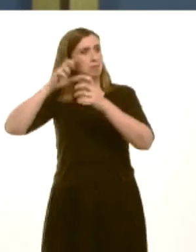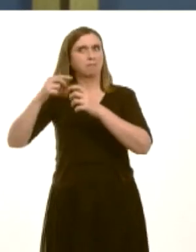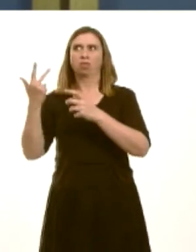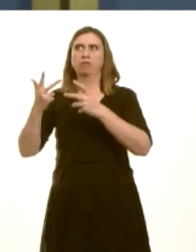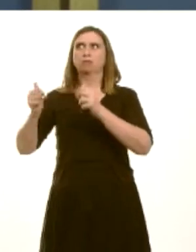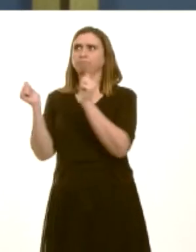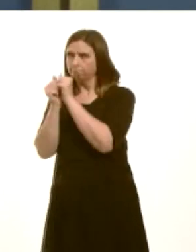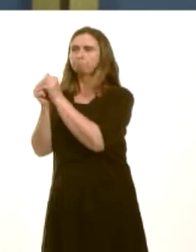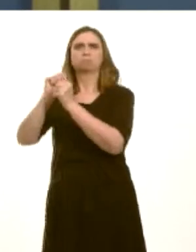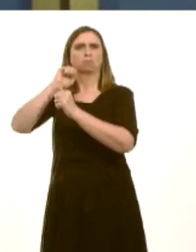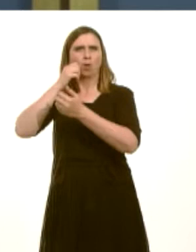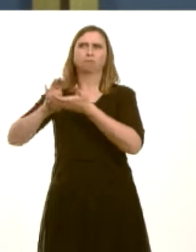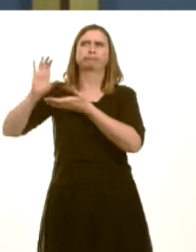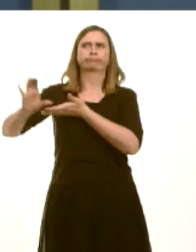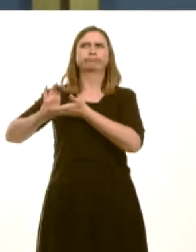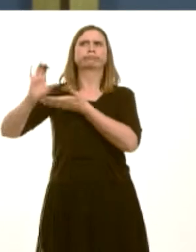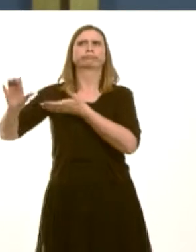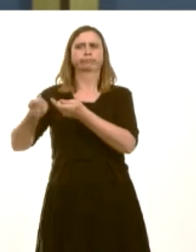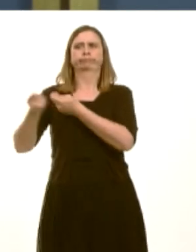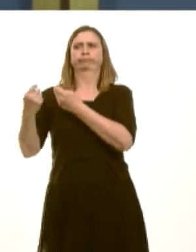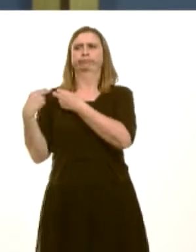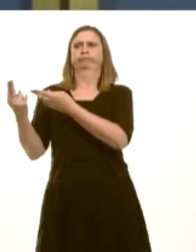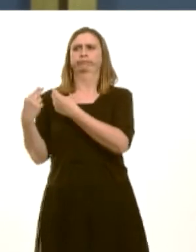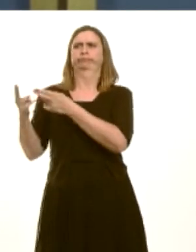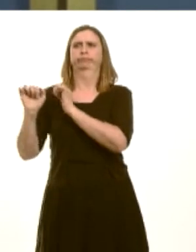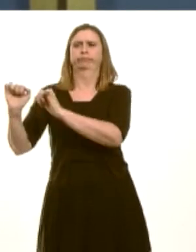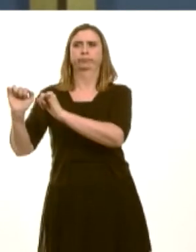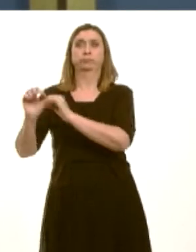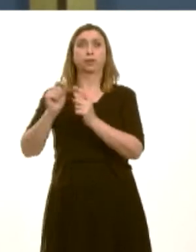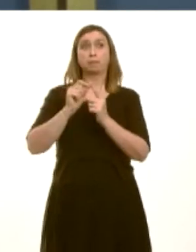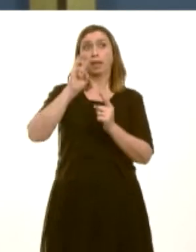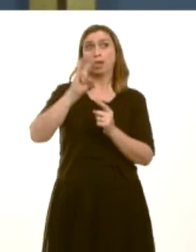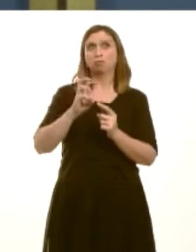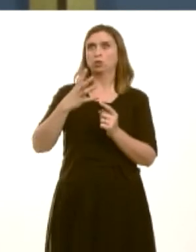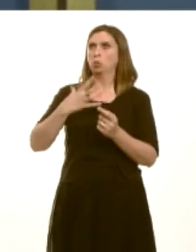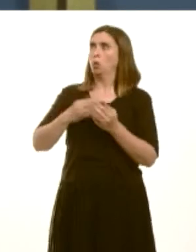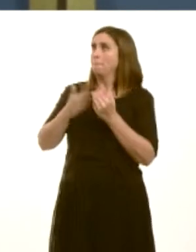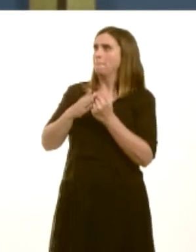sefyllfa yma: mae Plaid Cymru am godi lefel gyllido Cymru i lefel yr Alban, sef £1.2